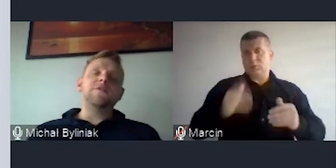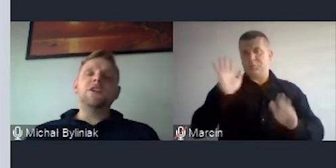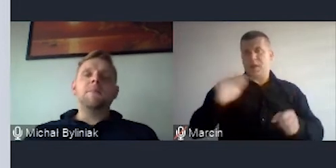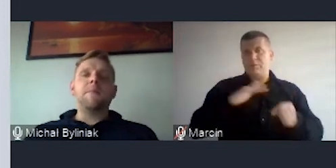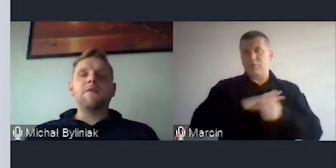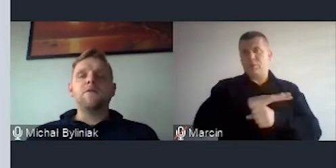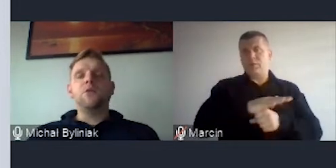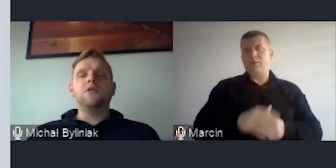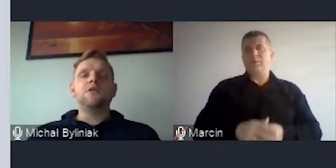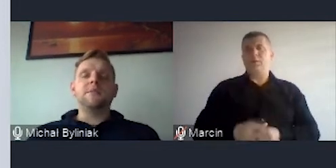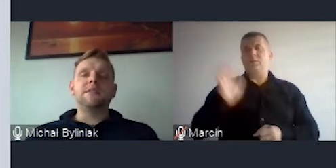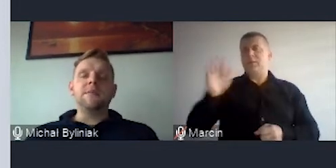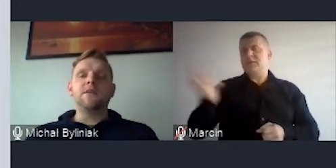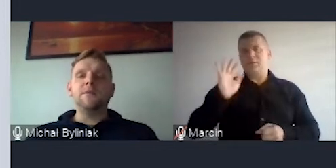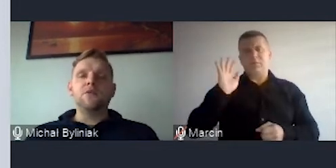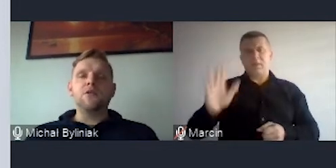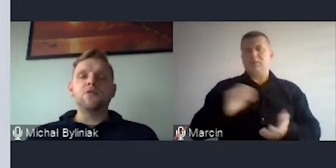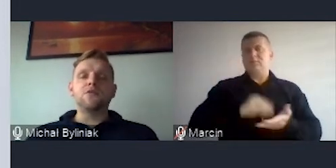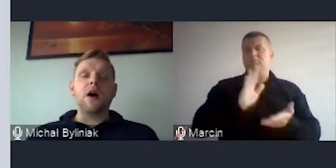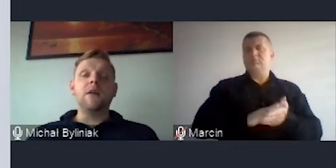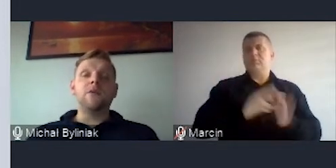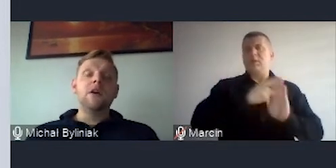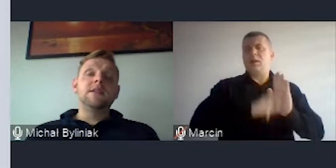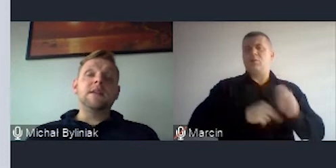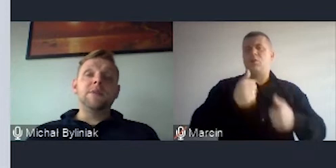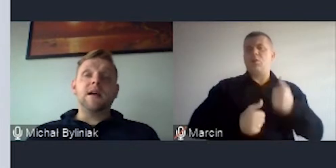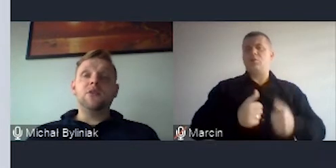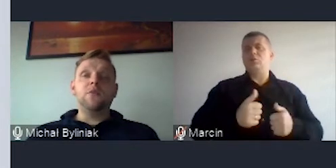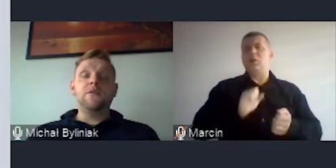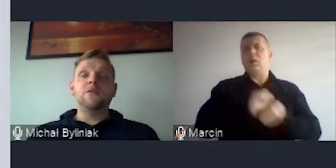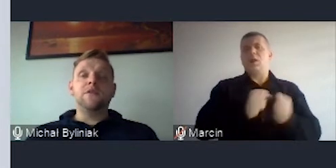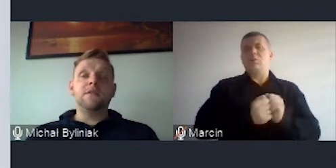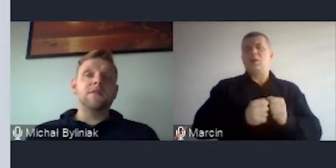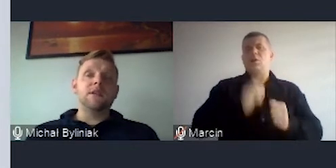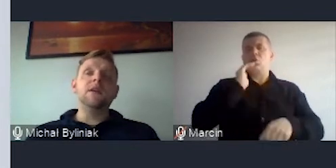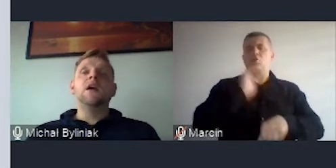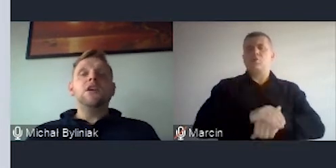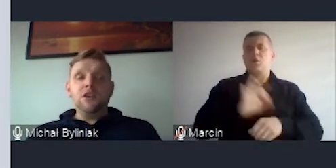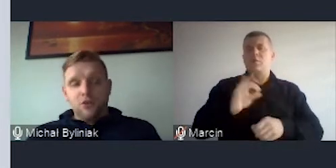Zawsze ma prawo wpłynąć zapisami regulaminu konkursu, albo zapisami umowy o dofinansowanie